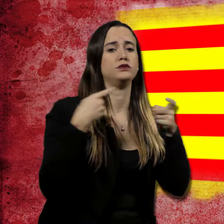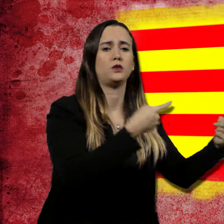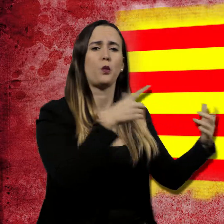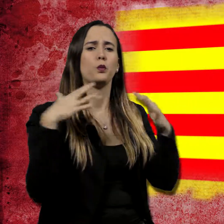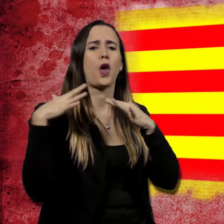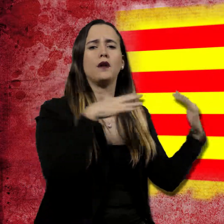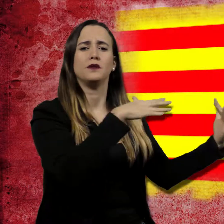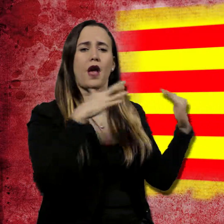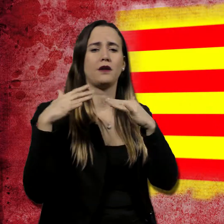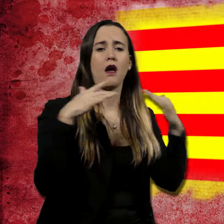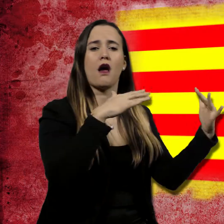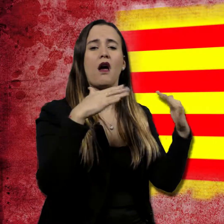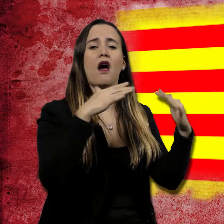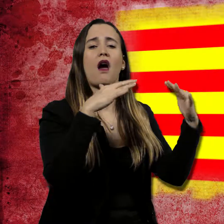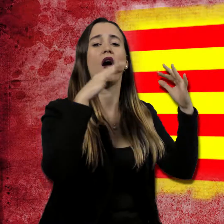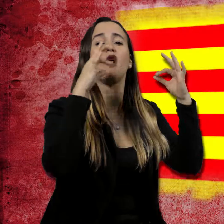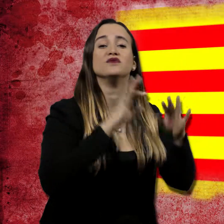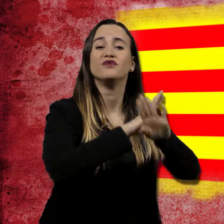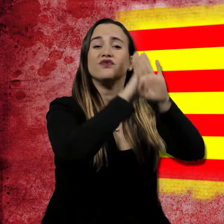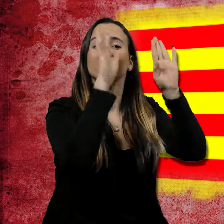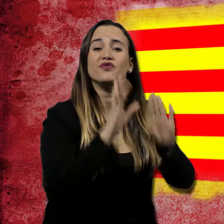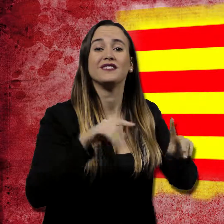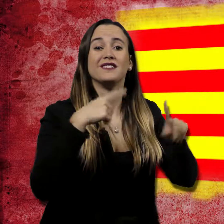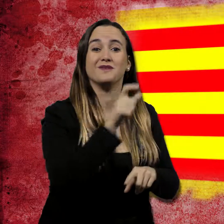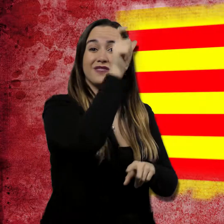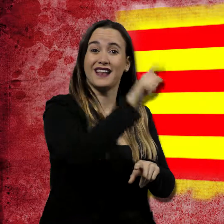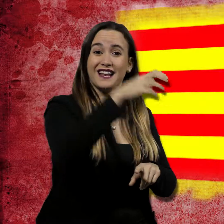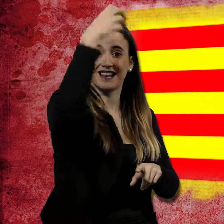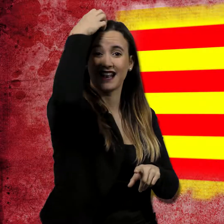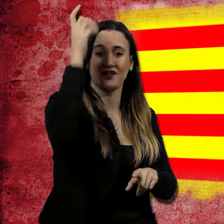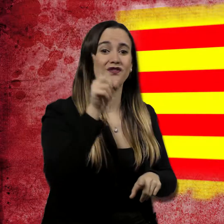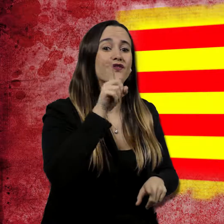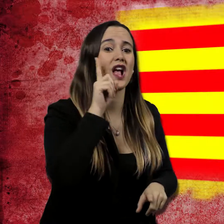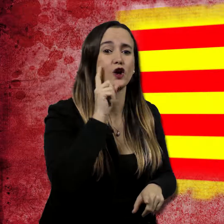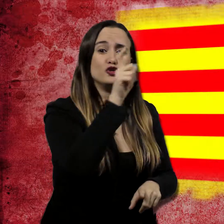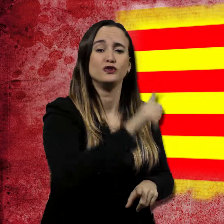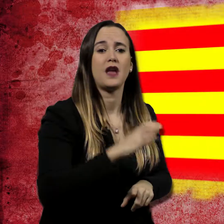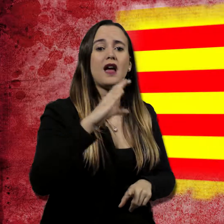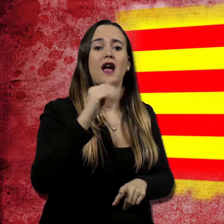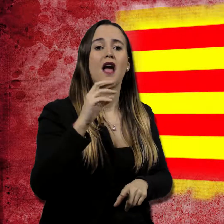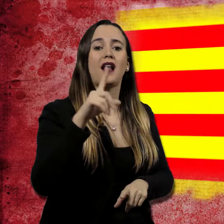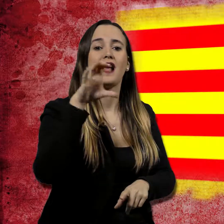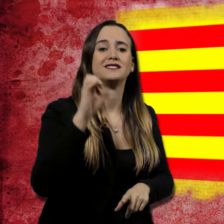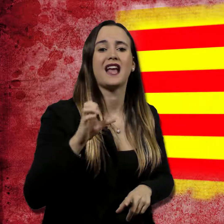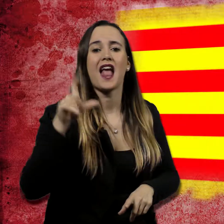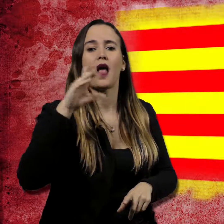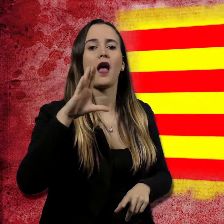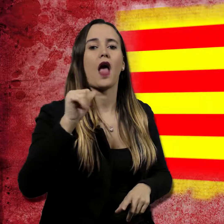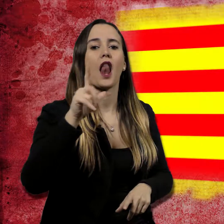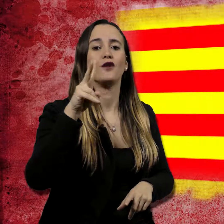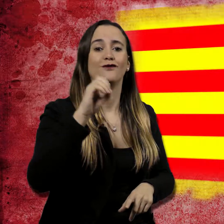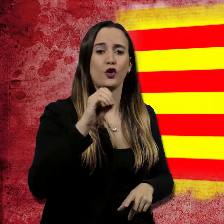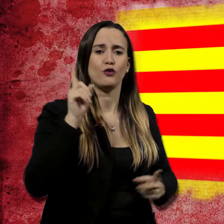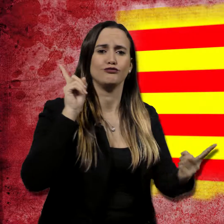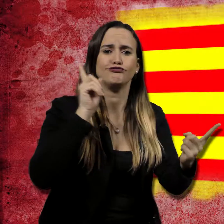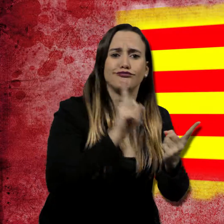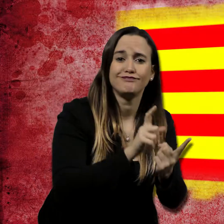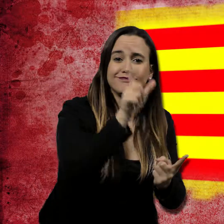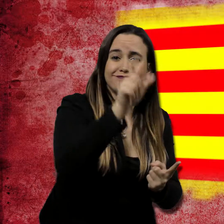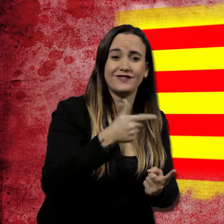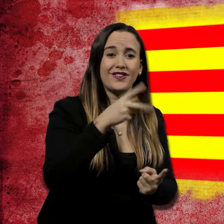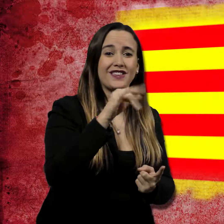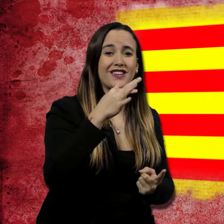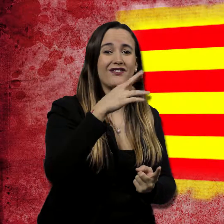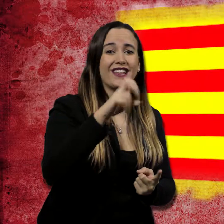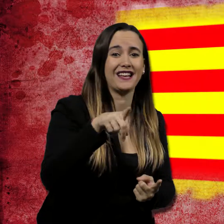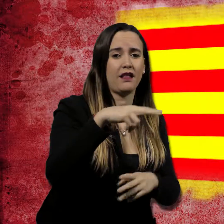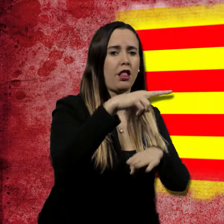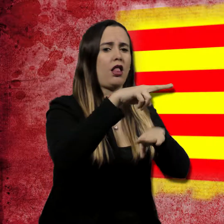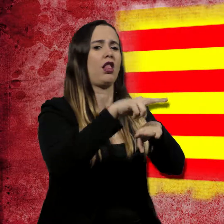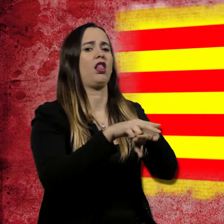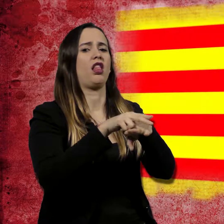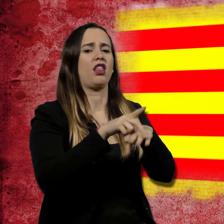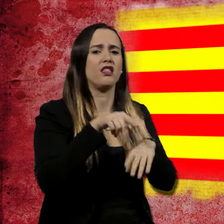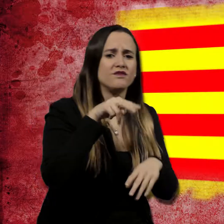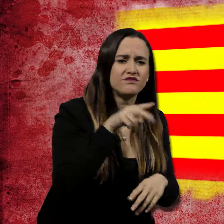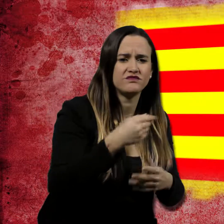quan, després d'una batalla, el rei franc Carles el Calb